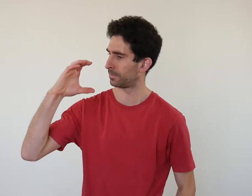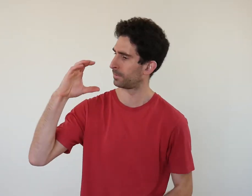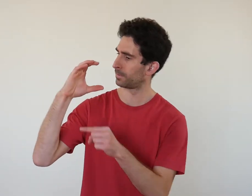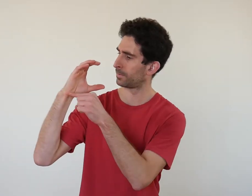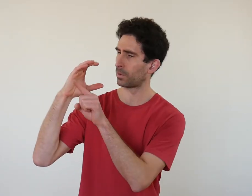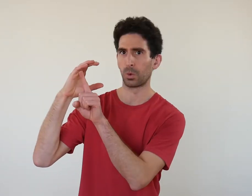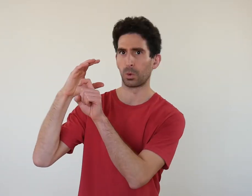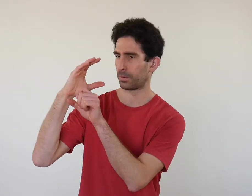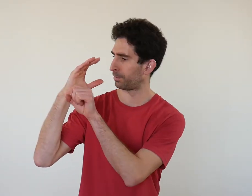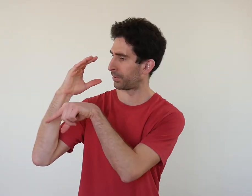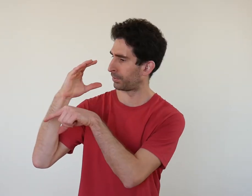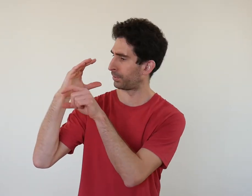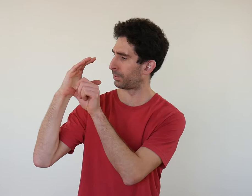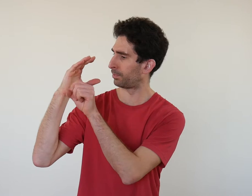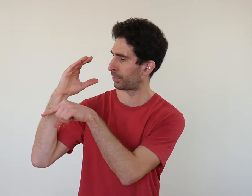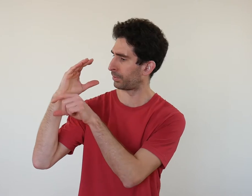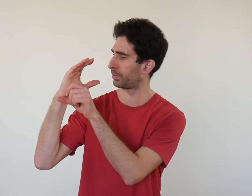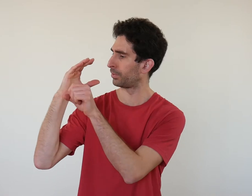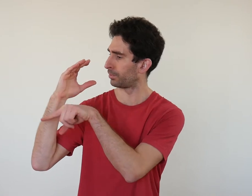à l'extrémité de l'abdomen.